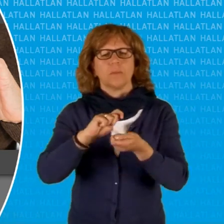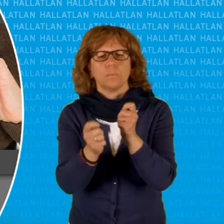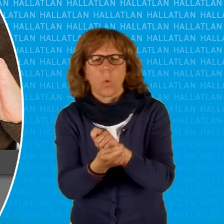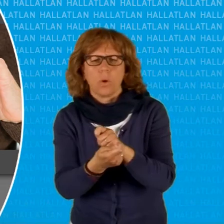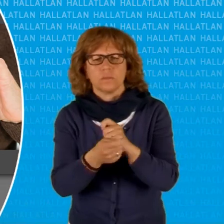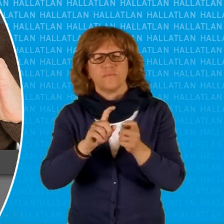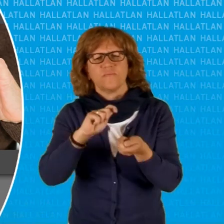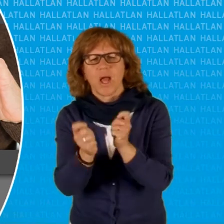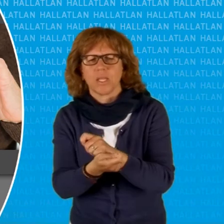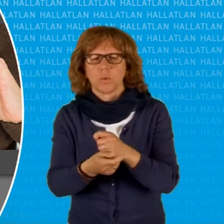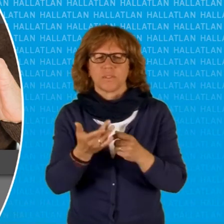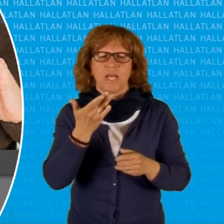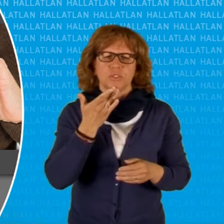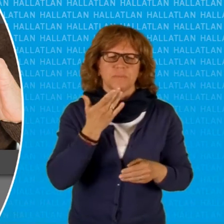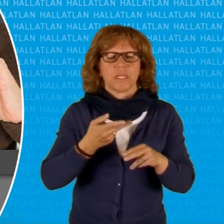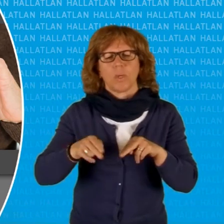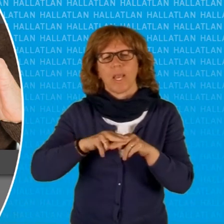Az életmódban bekövetkező változások,